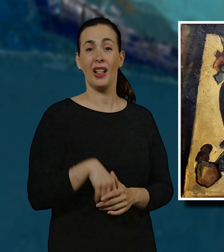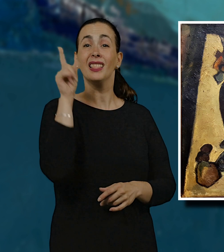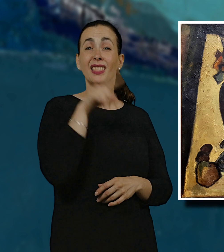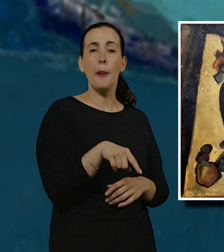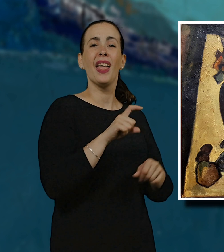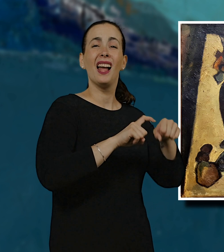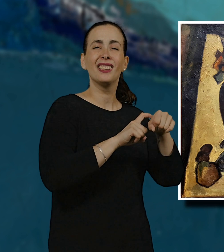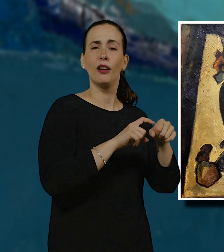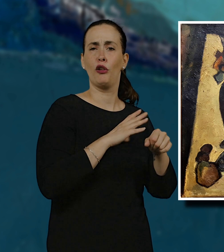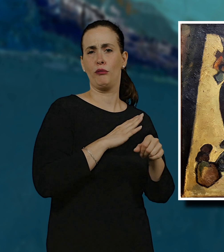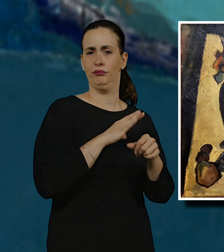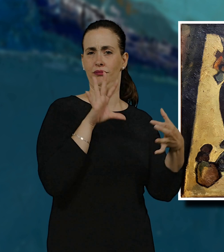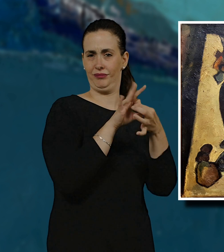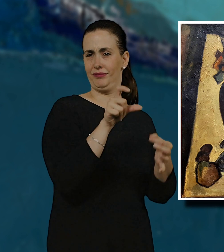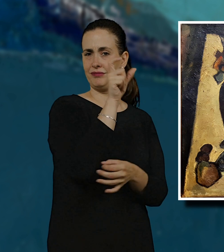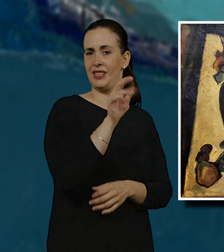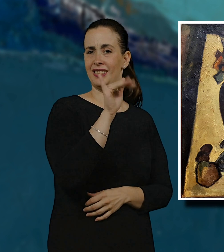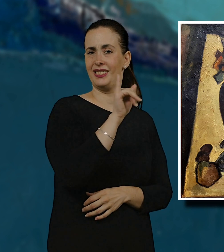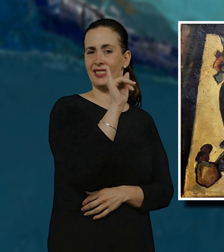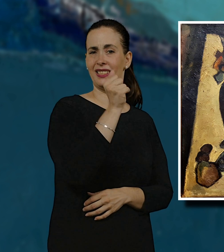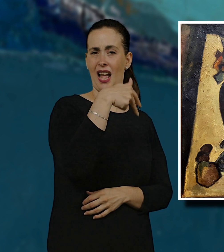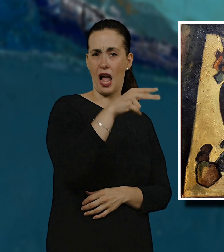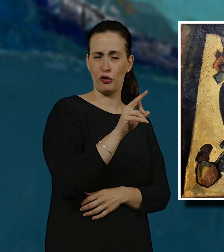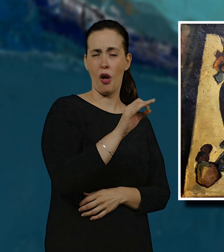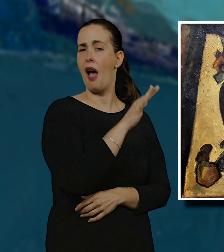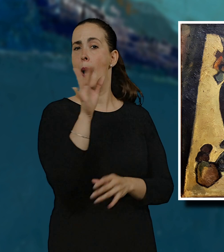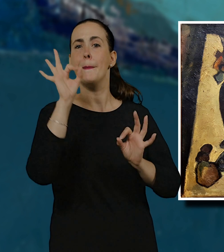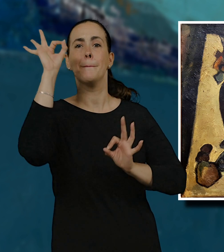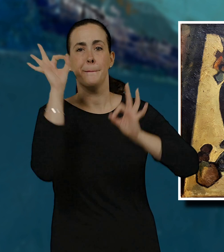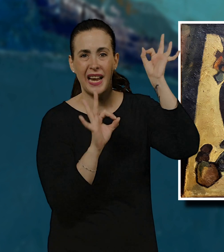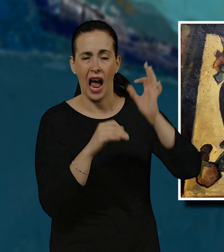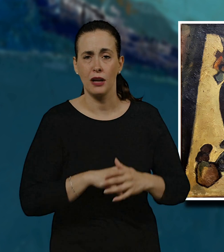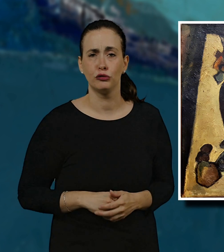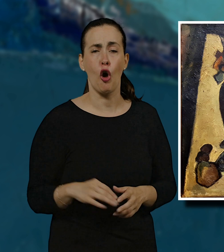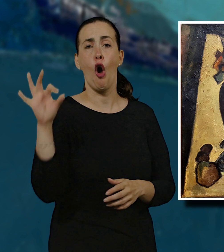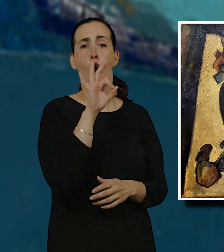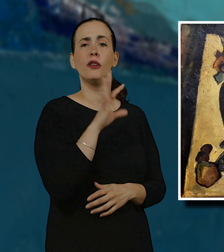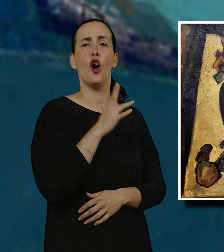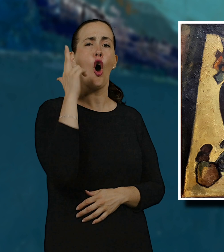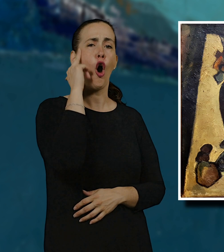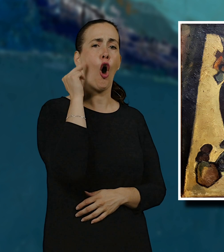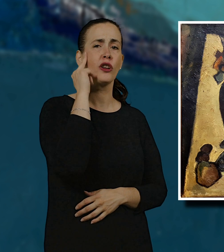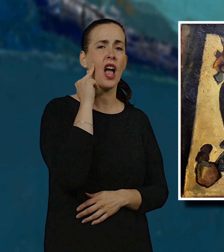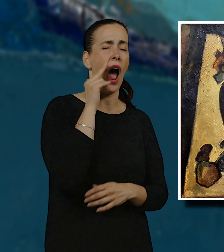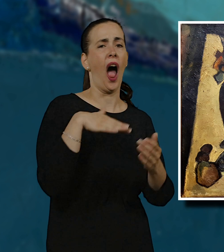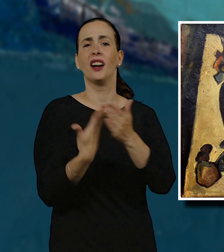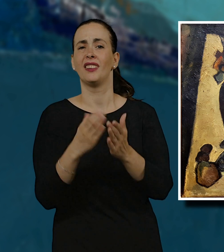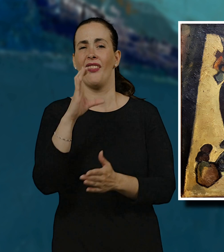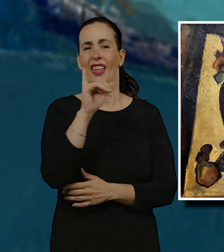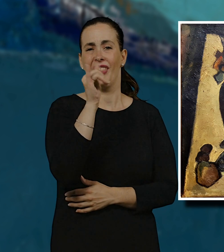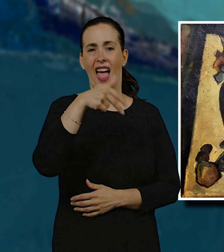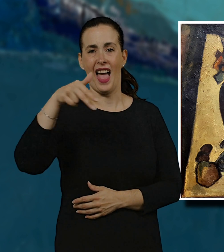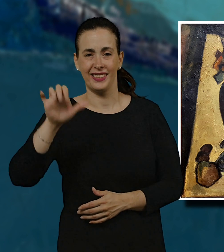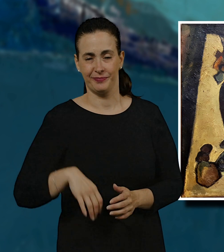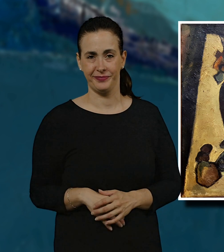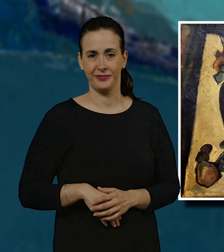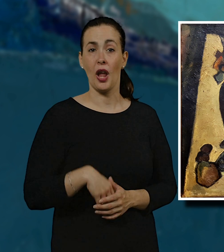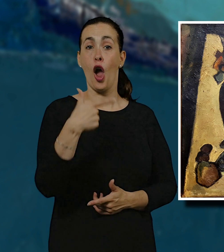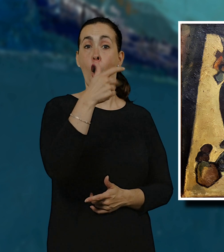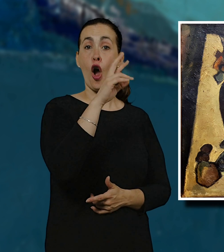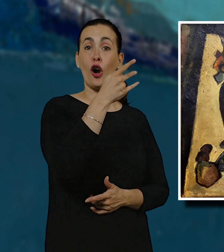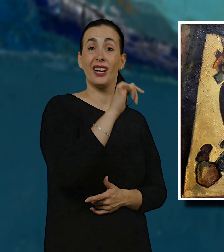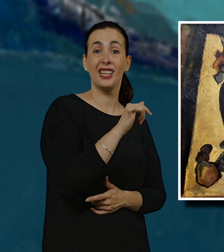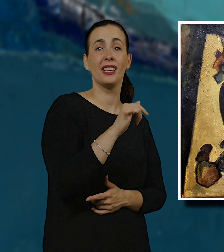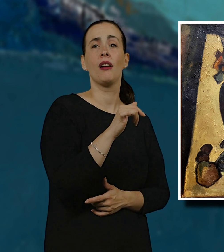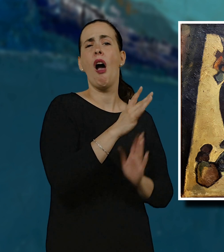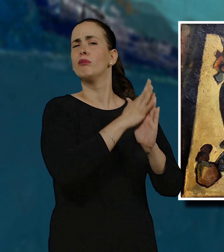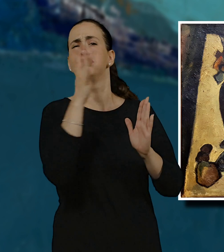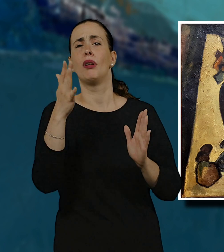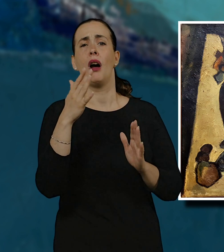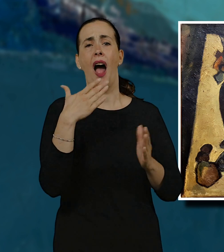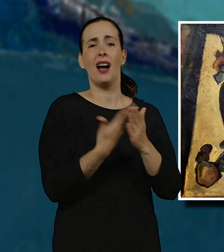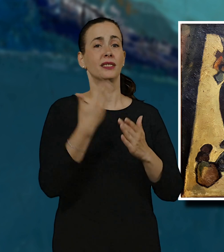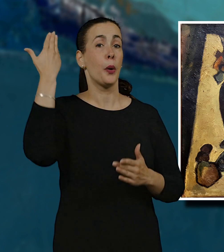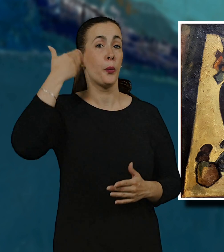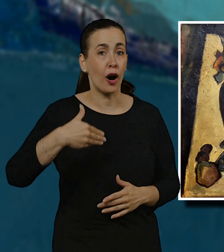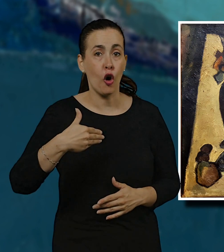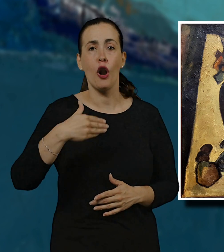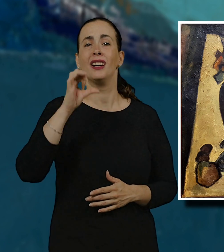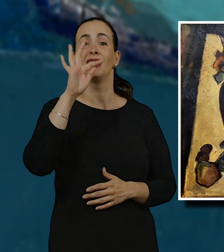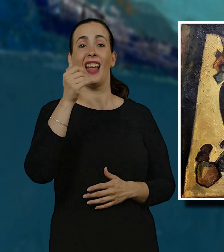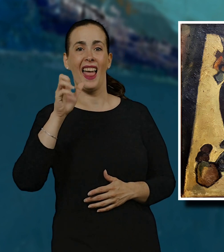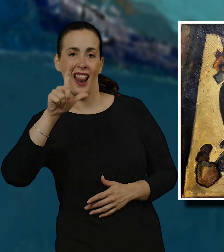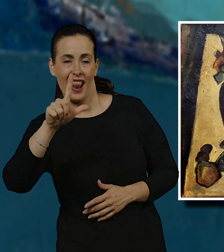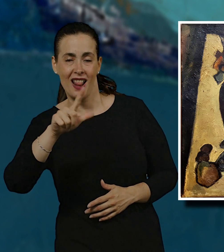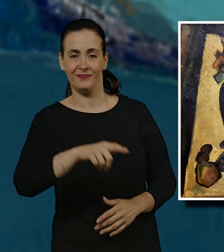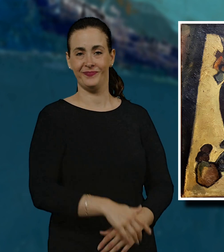de Tizià a Picasso, de Goya a Cézanne i Gorky o de Van Gogh a de Staël.